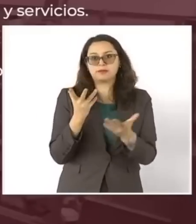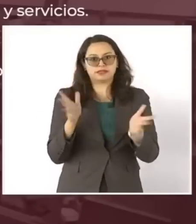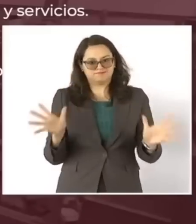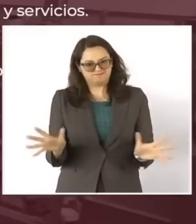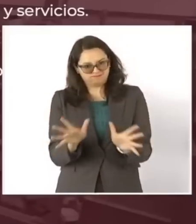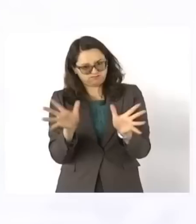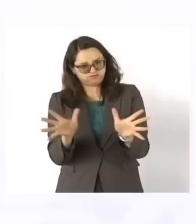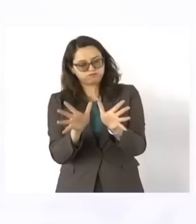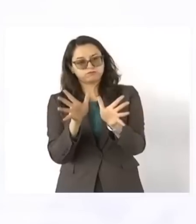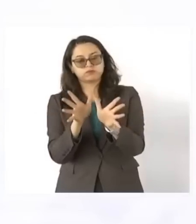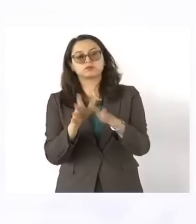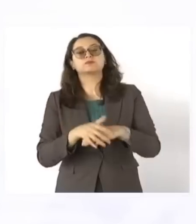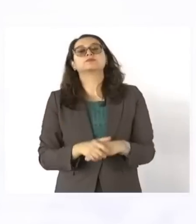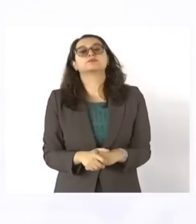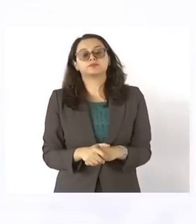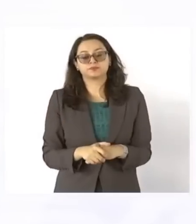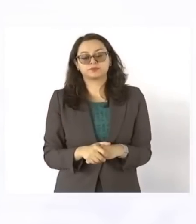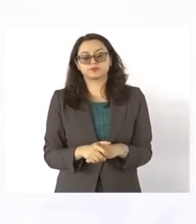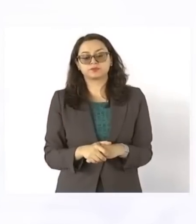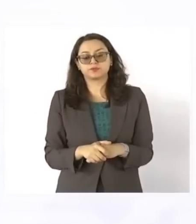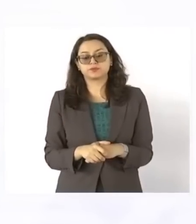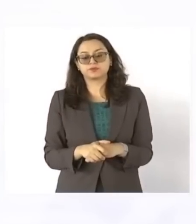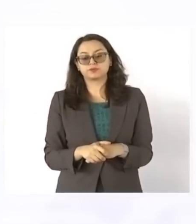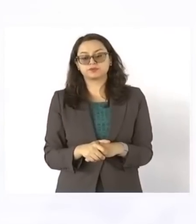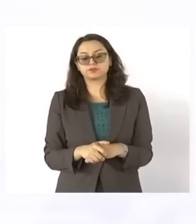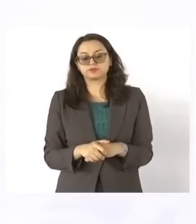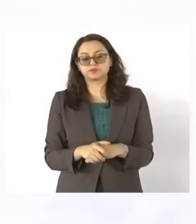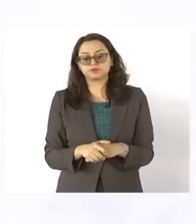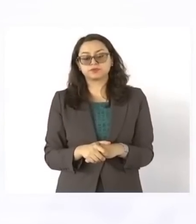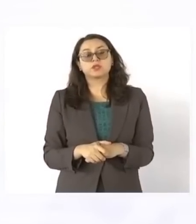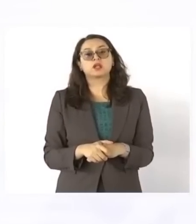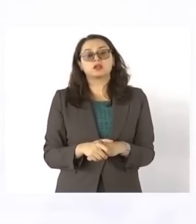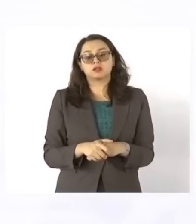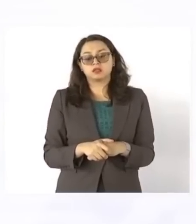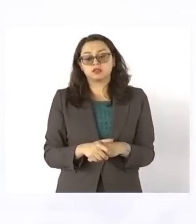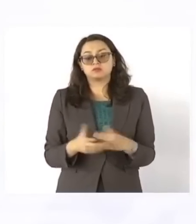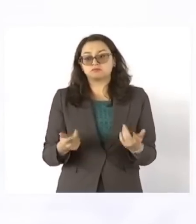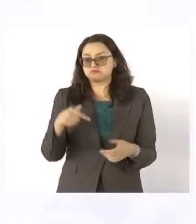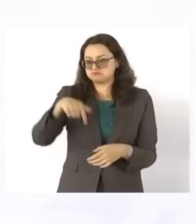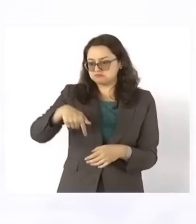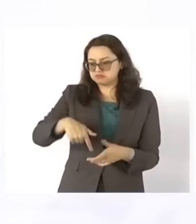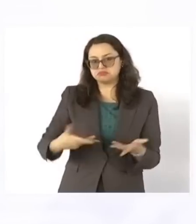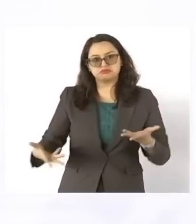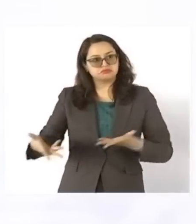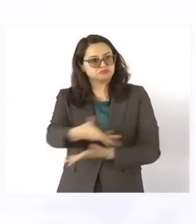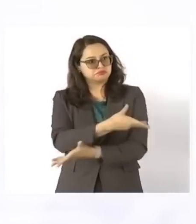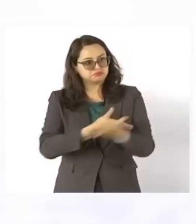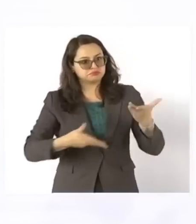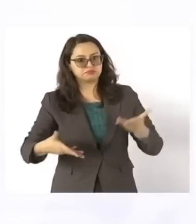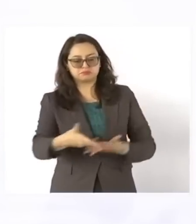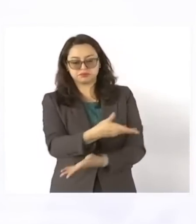país incrementar la proveeduría local de más valor promover polos de desarrollo y